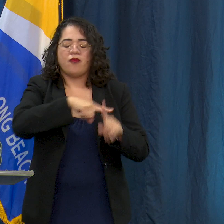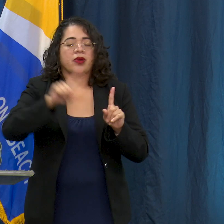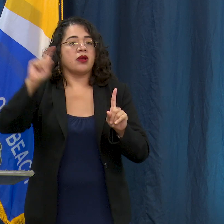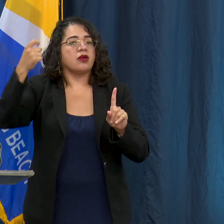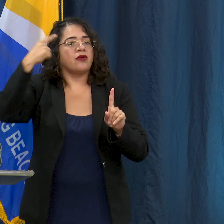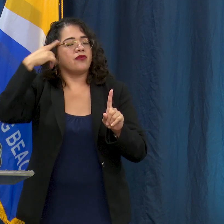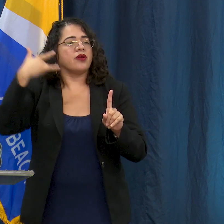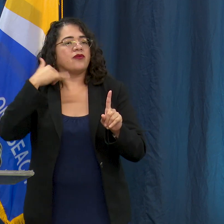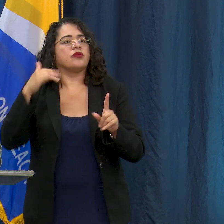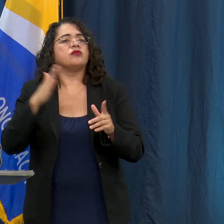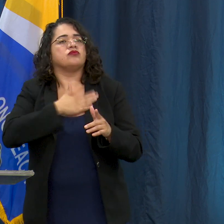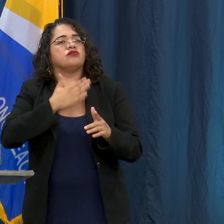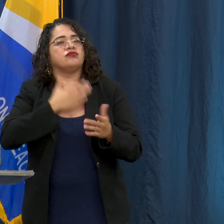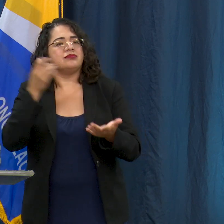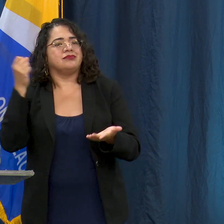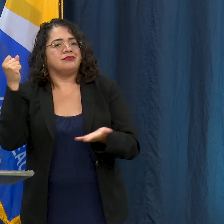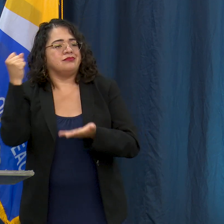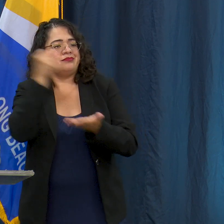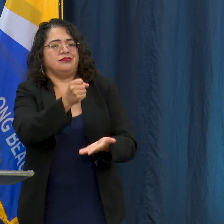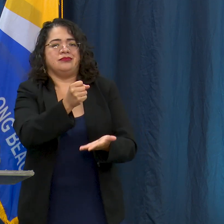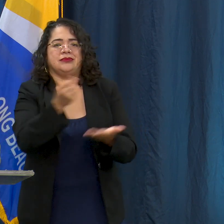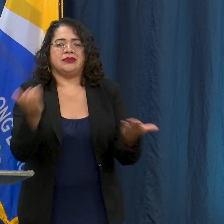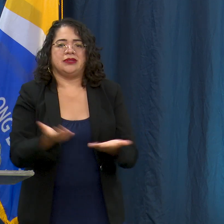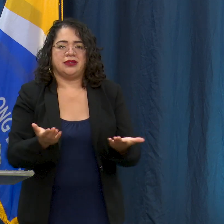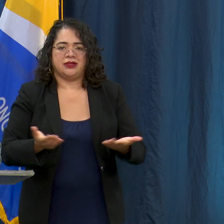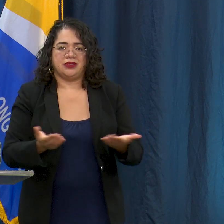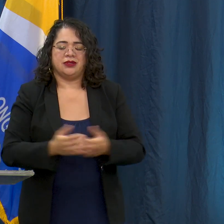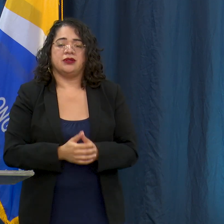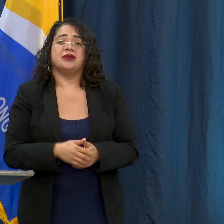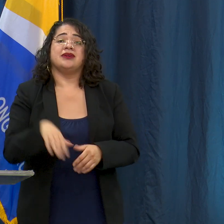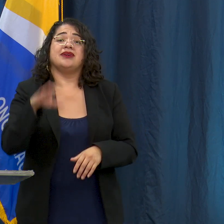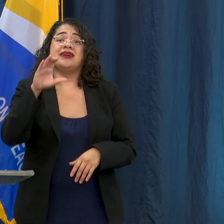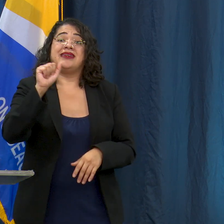Nascimento direct o para servicios para personas sin Oh God que estan critic o